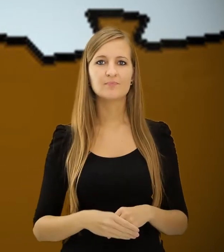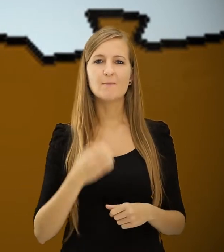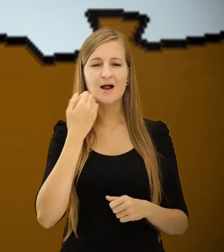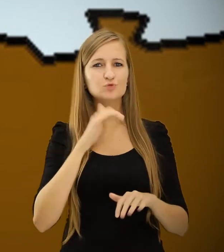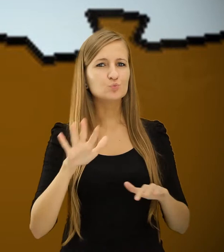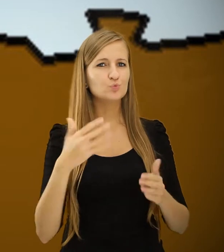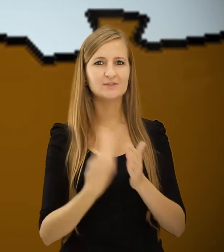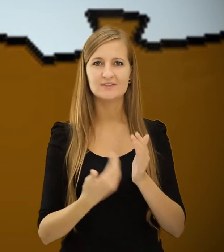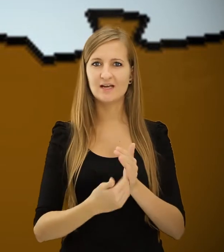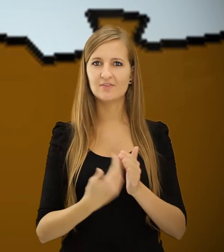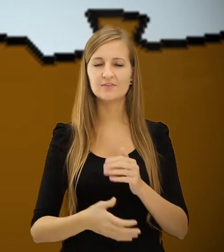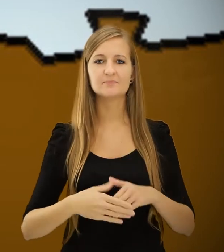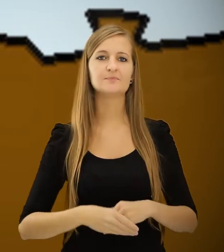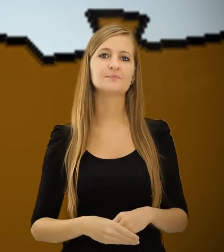Były bardzo duże straty.